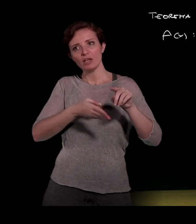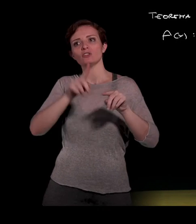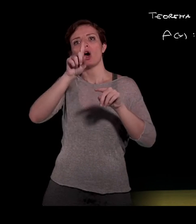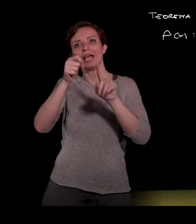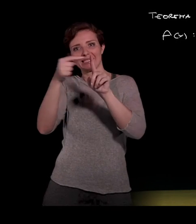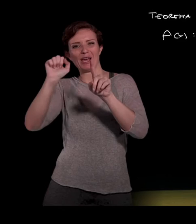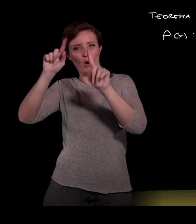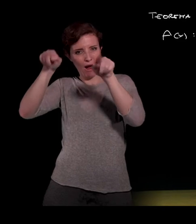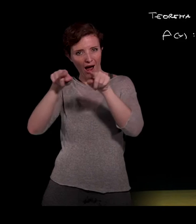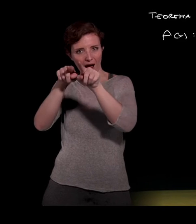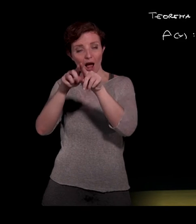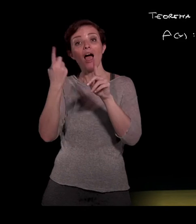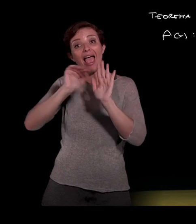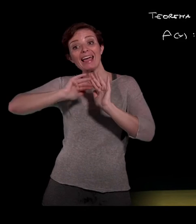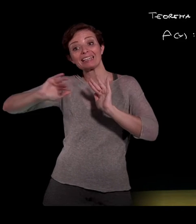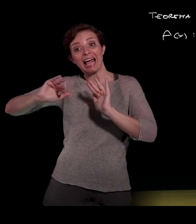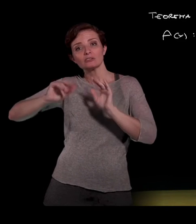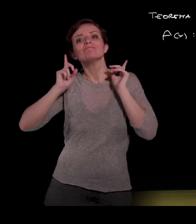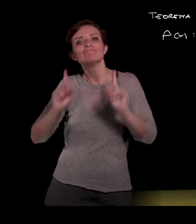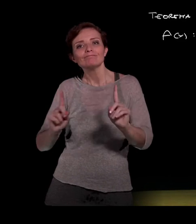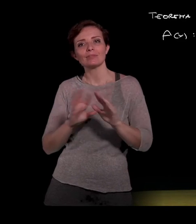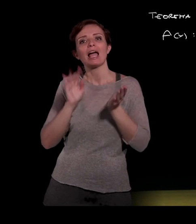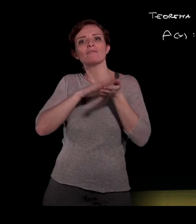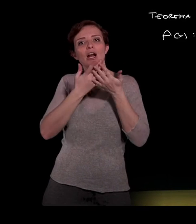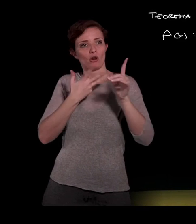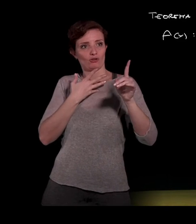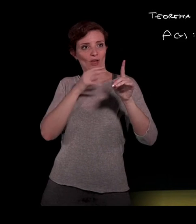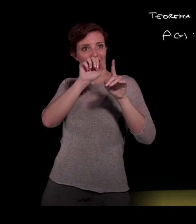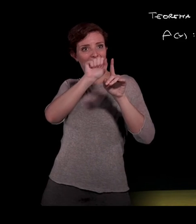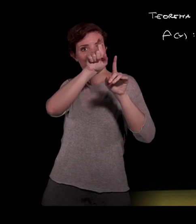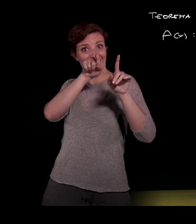Il resto è dato dal valore che assume il polinomio A di x